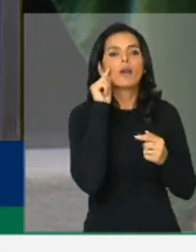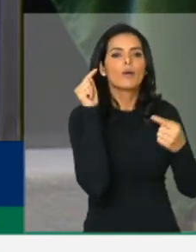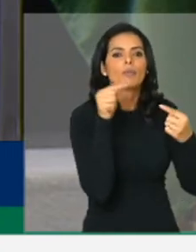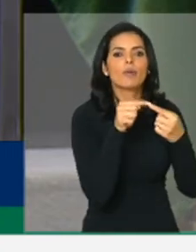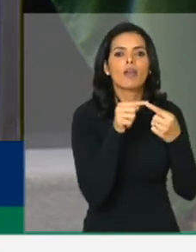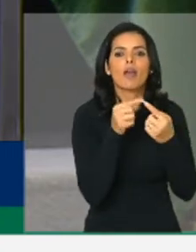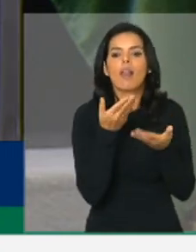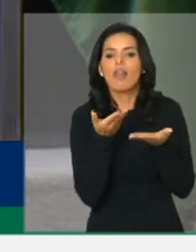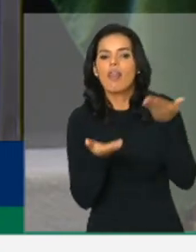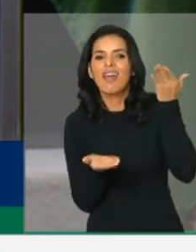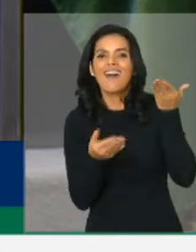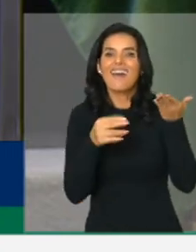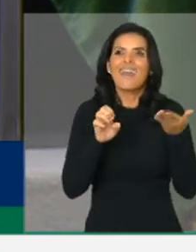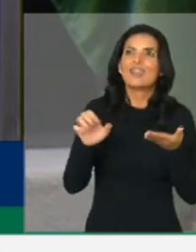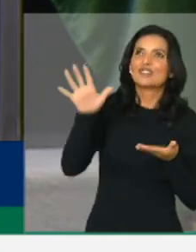NECESSIDADE, SEM PERSPECTIVA DE EMPREGO, ENFRENTANDO UMA